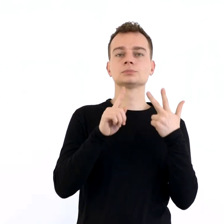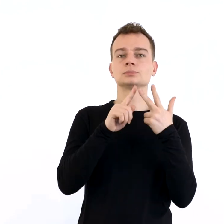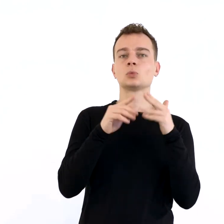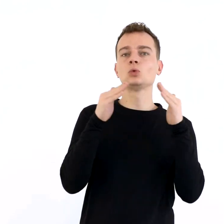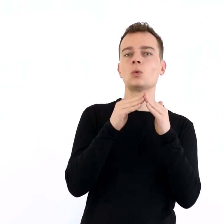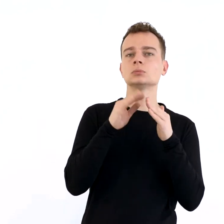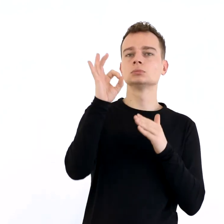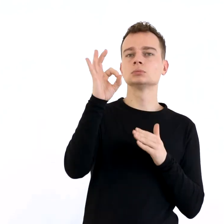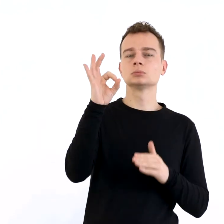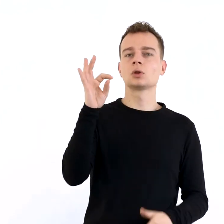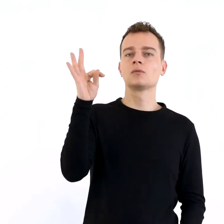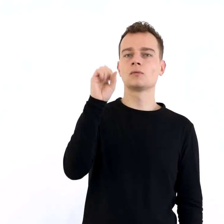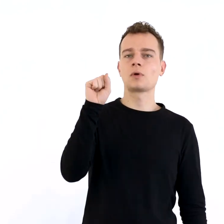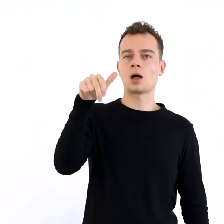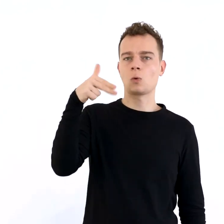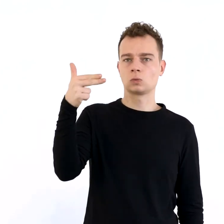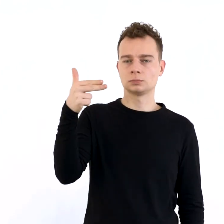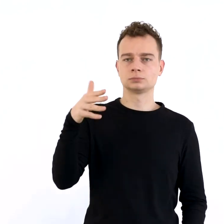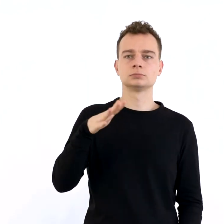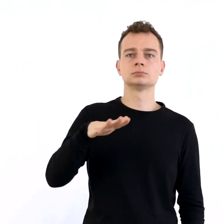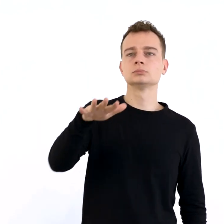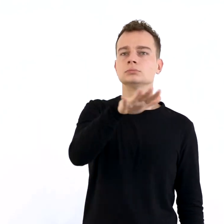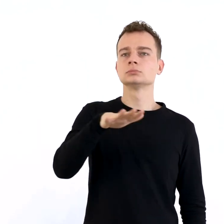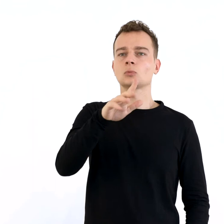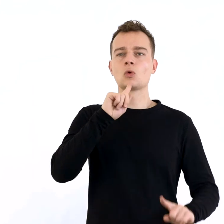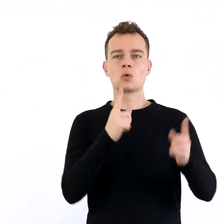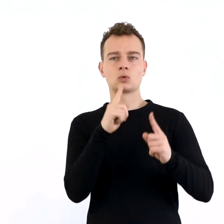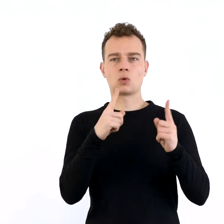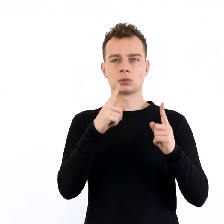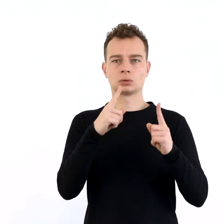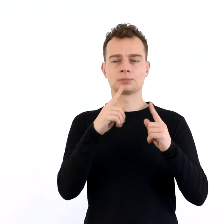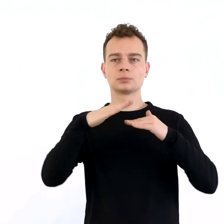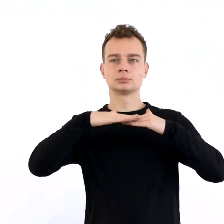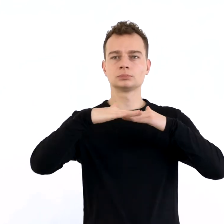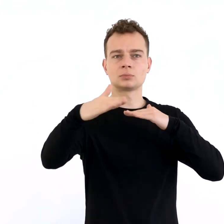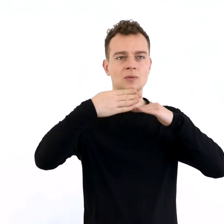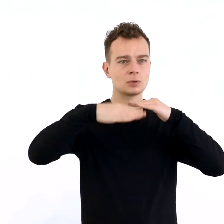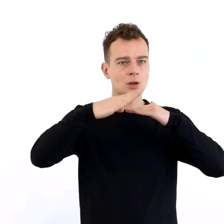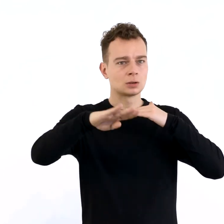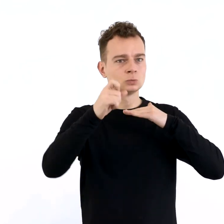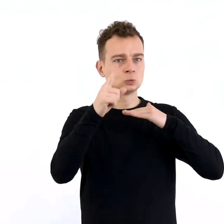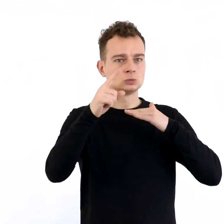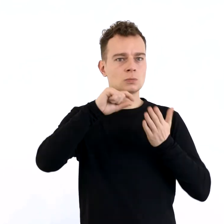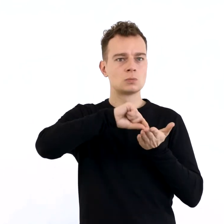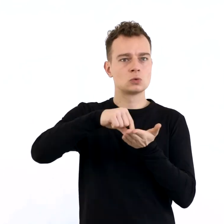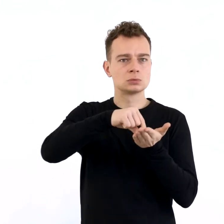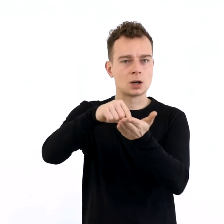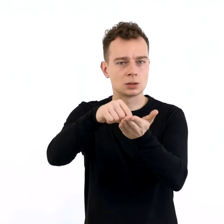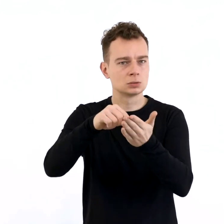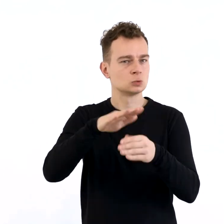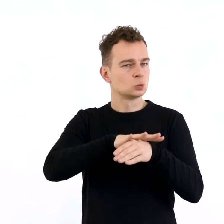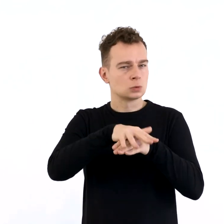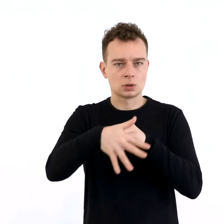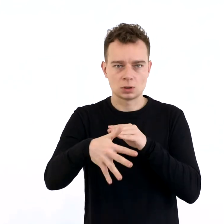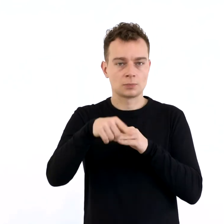Dom Fauna – posadzkę wnęki w ogrodach zdobiła słynna mozaika